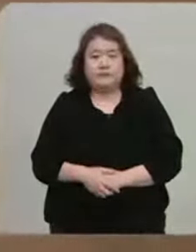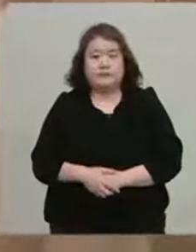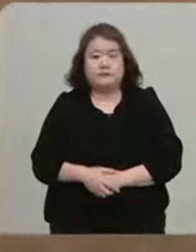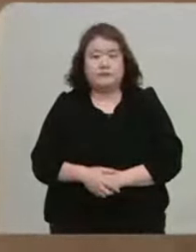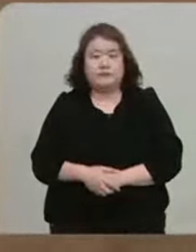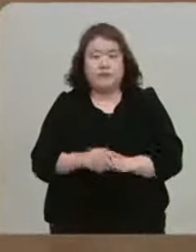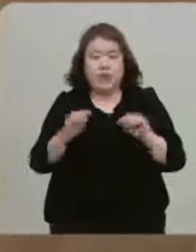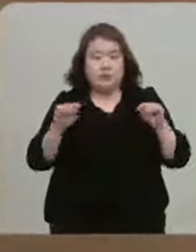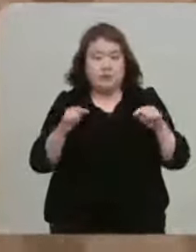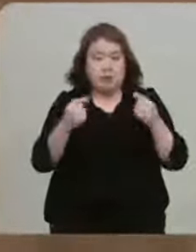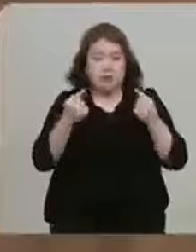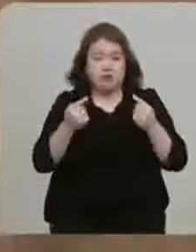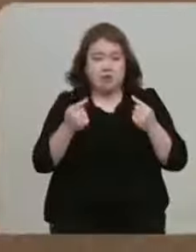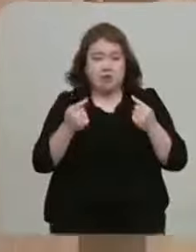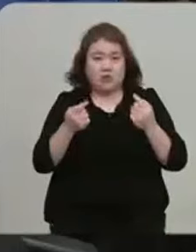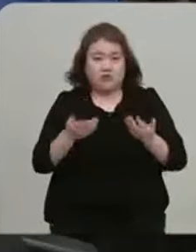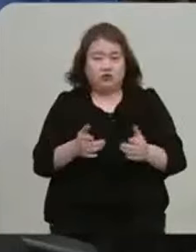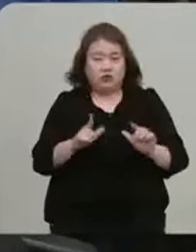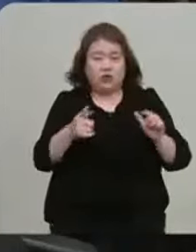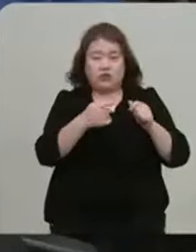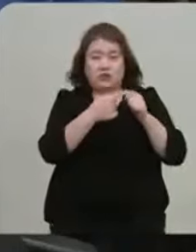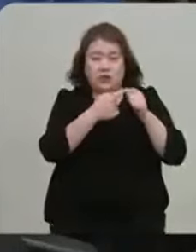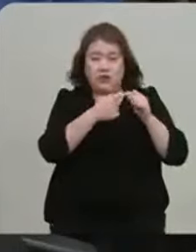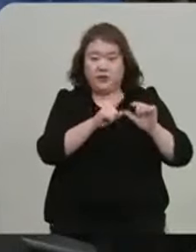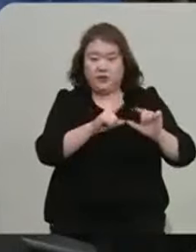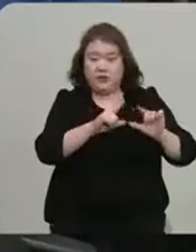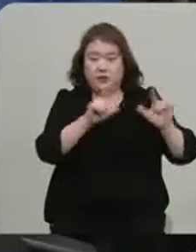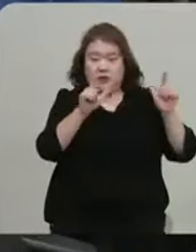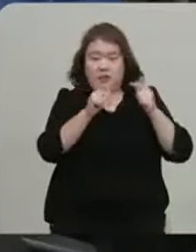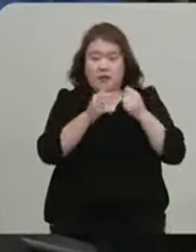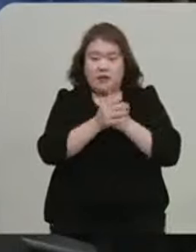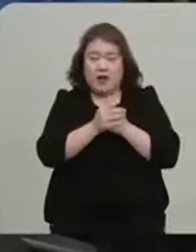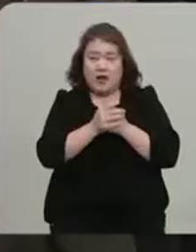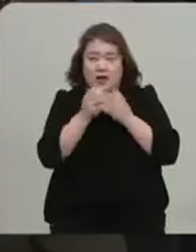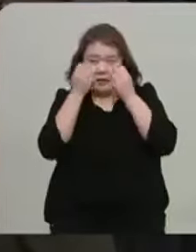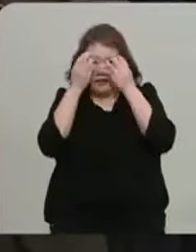명절 연휴 첫날 합당을 발표한 이른 바 제3지대 통합 신당.